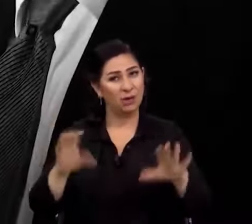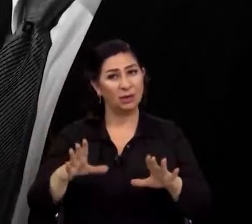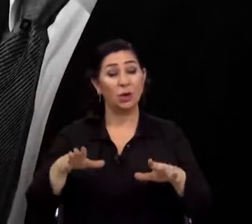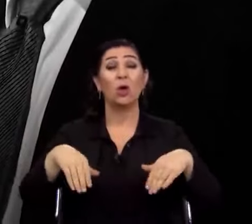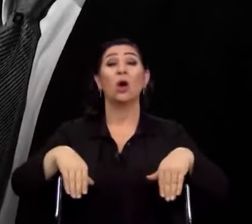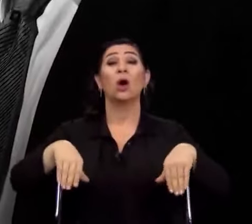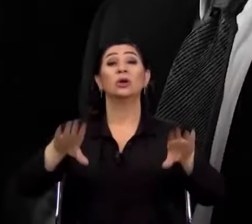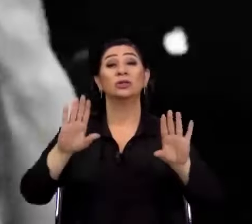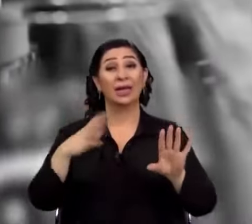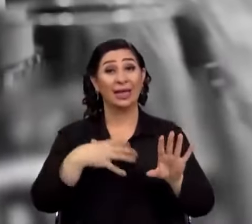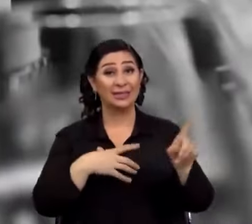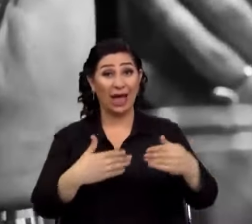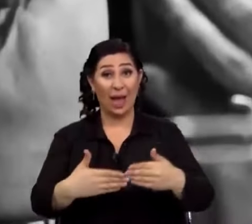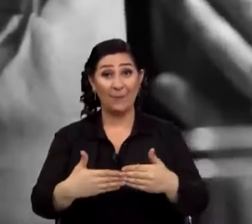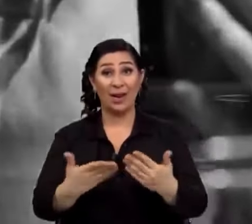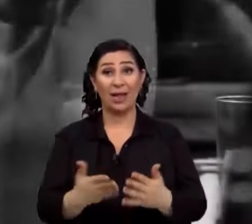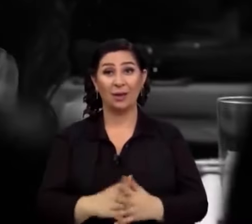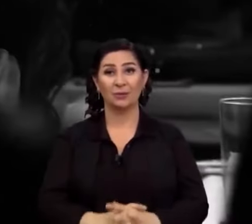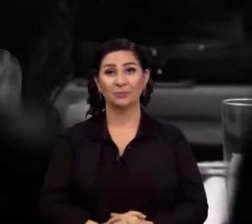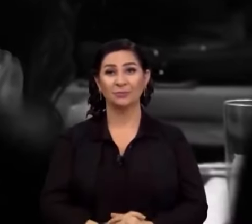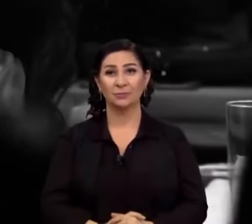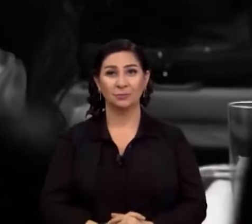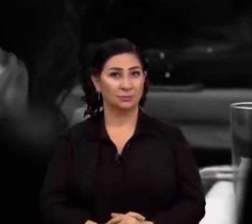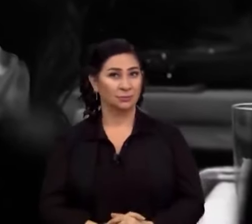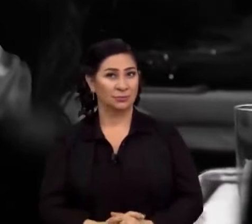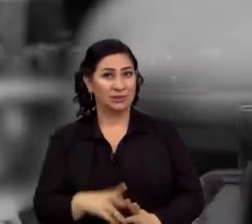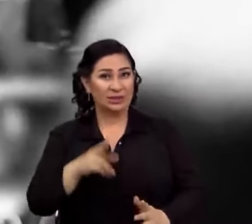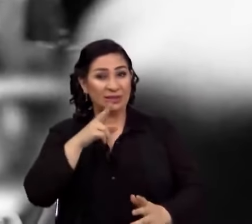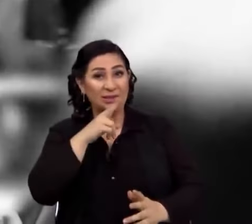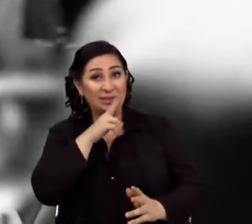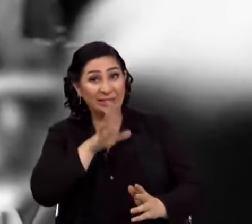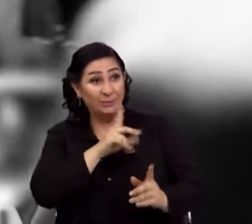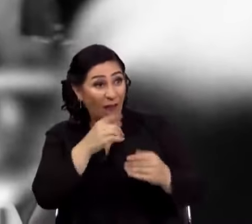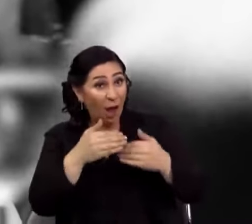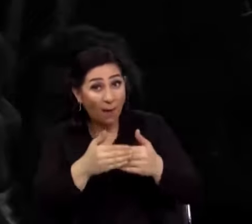kendisi hamile Ne kızı bir de hamile mi bıraktın